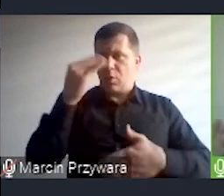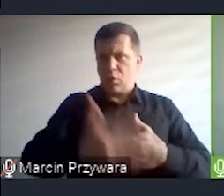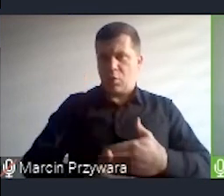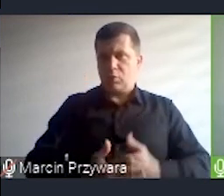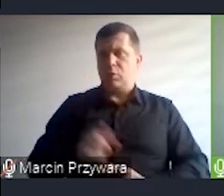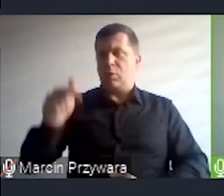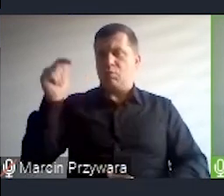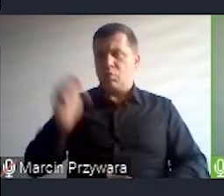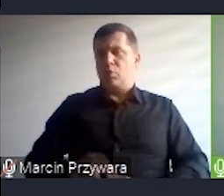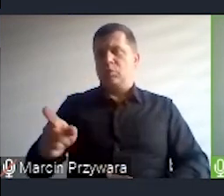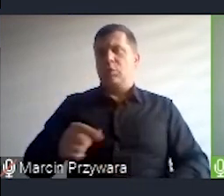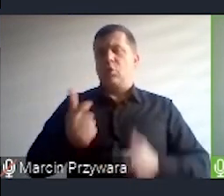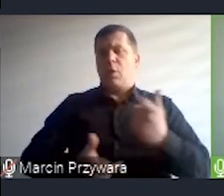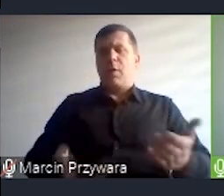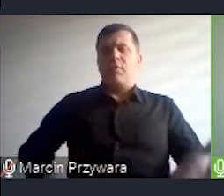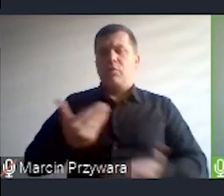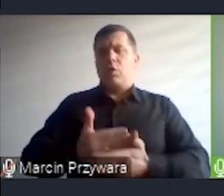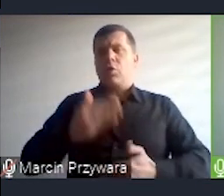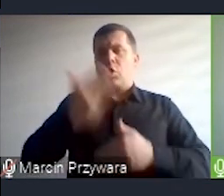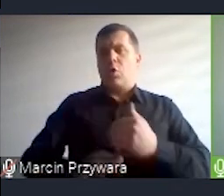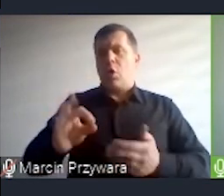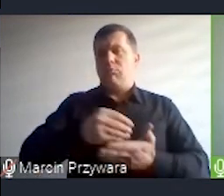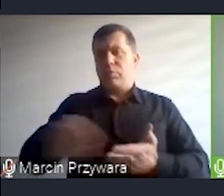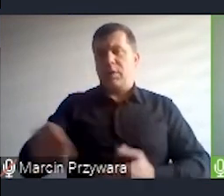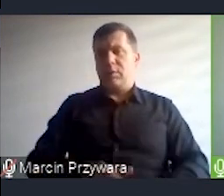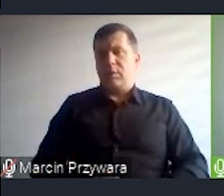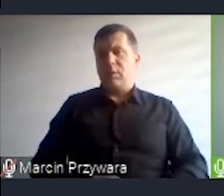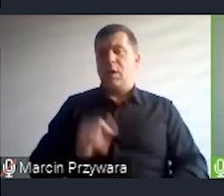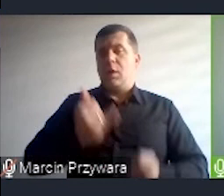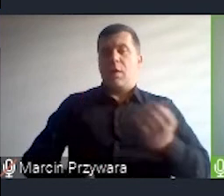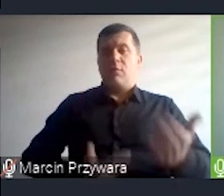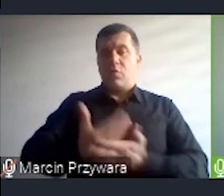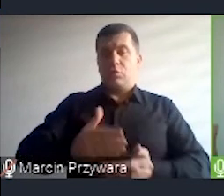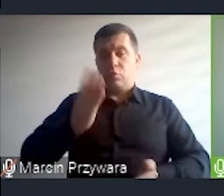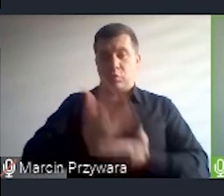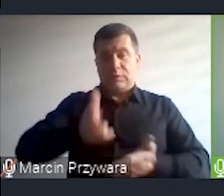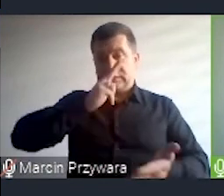to musi teraz złożyć końcowy wniosek o płatność, jak ten końcowy wniosek o płatność zostanie zatwierdzony -